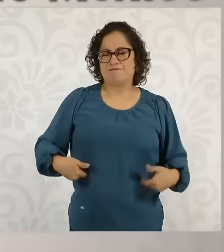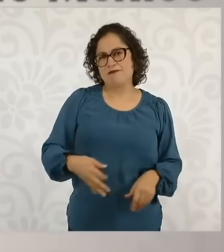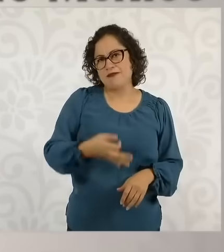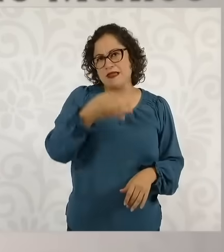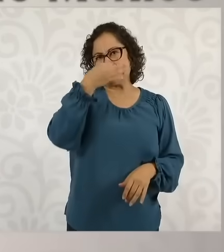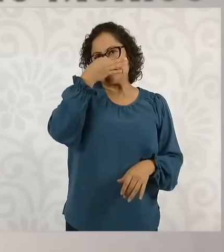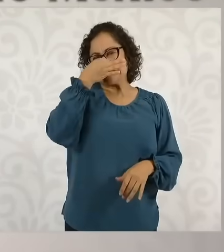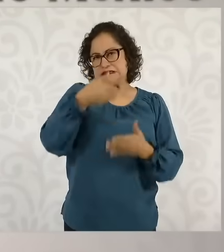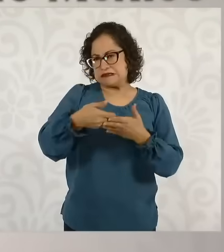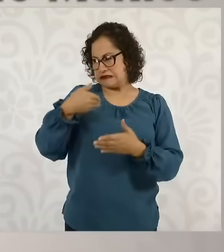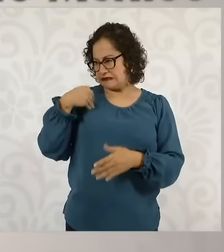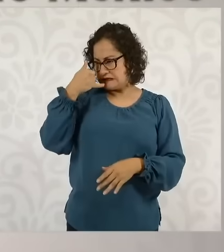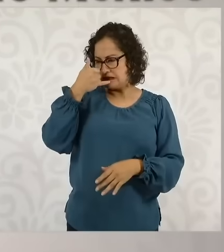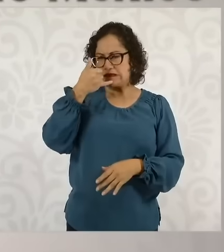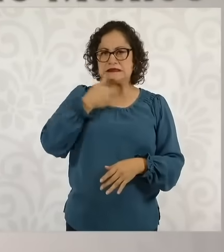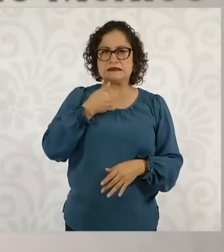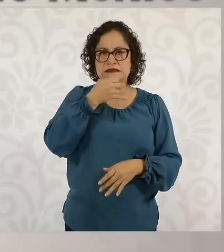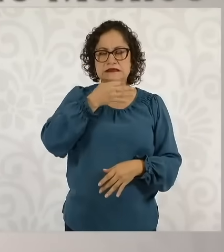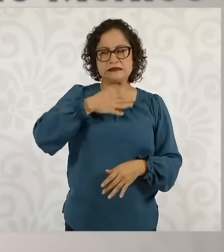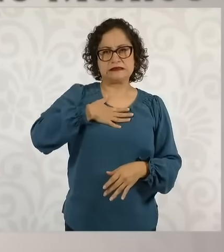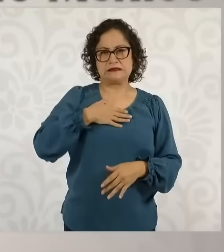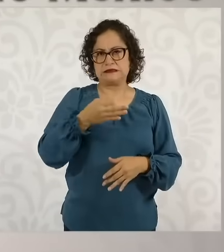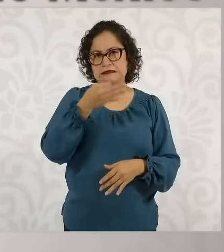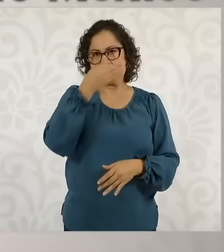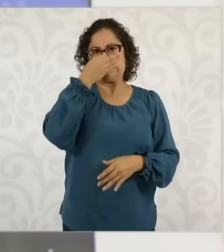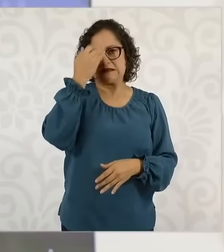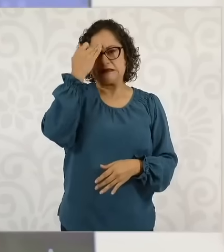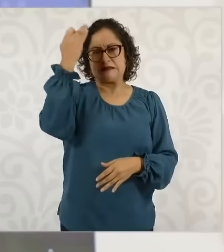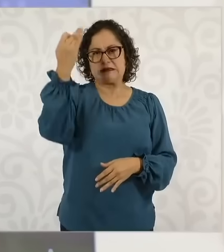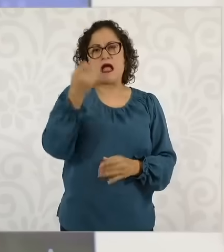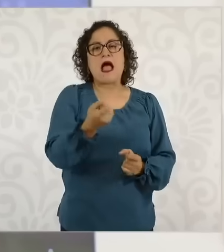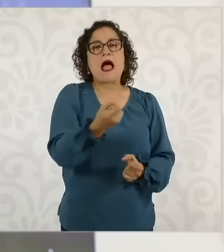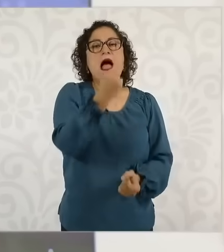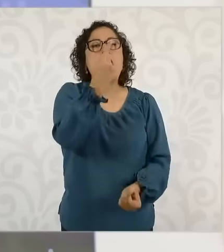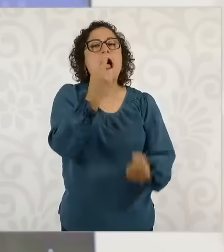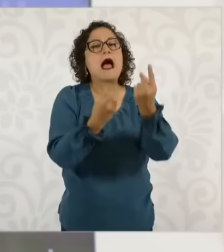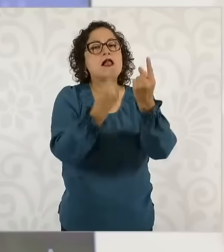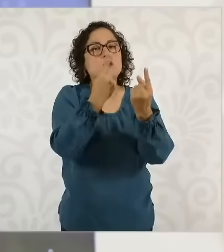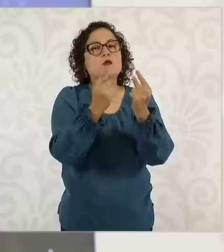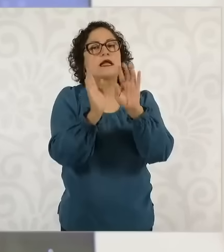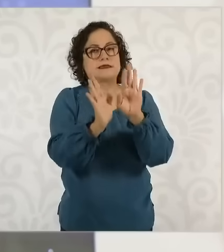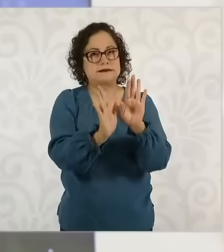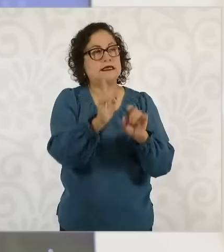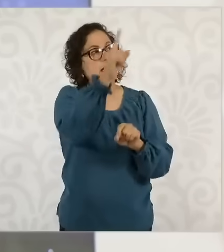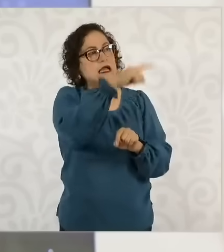avisaron para trasladarse. Algunas, la mayoría dice mucho mejor no haber tanto tráfico para